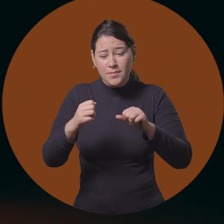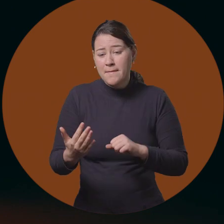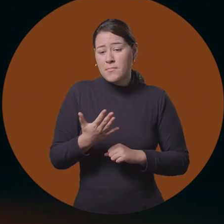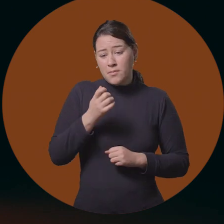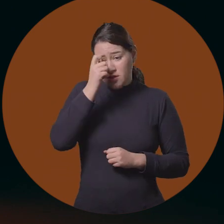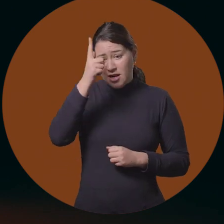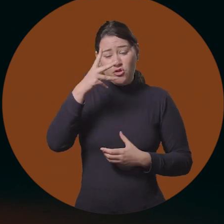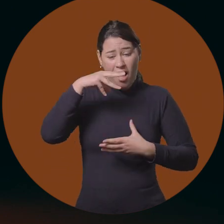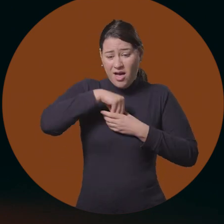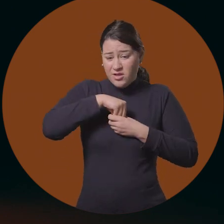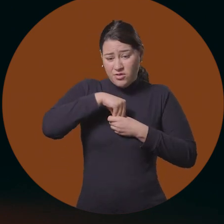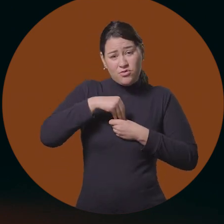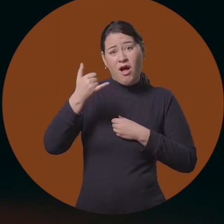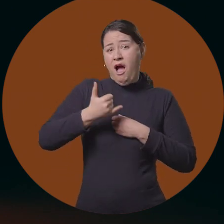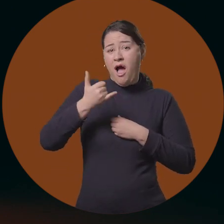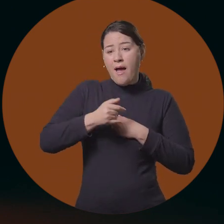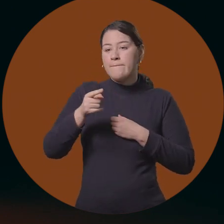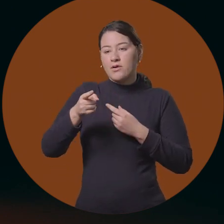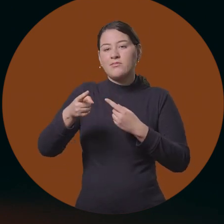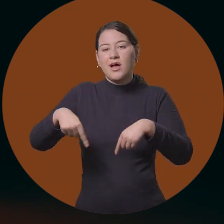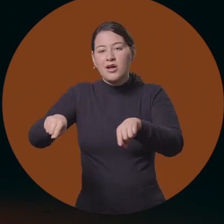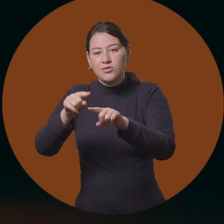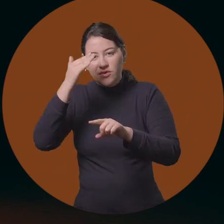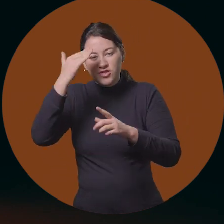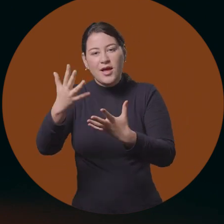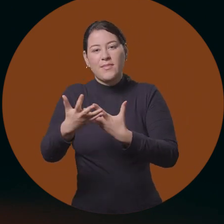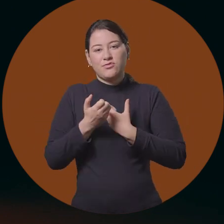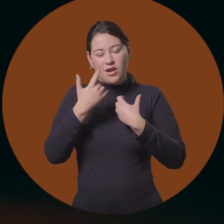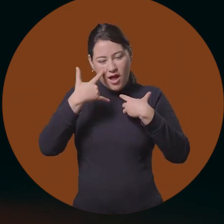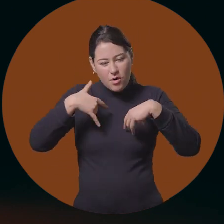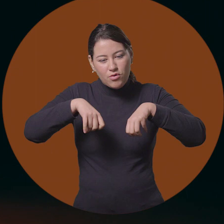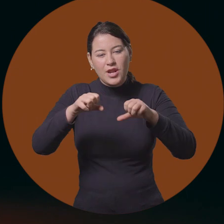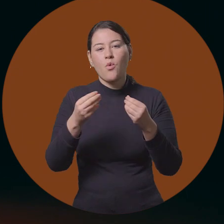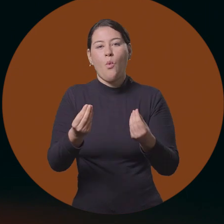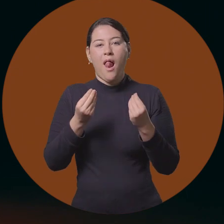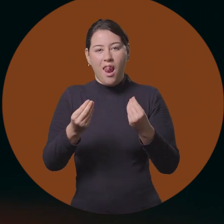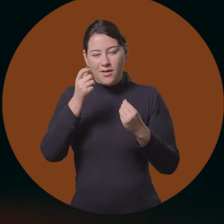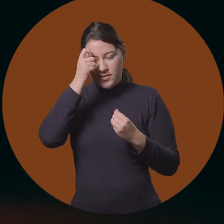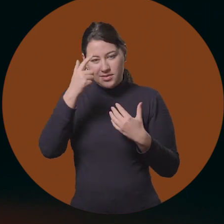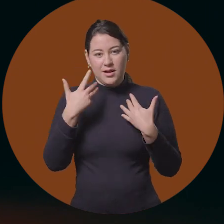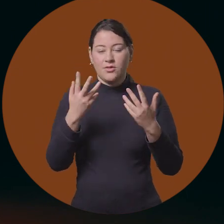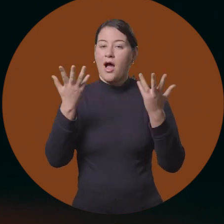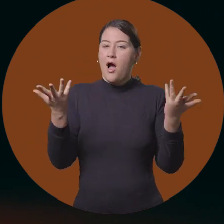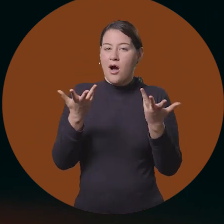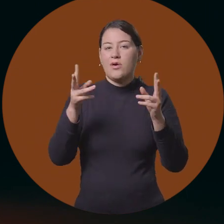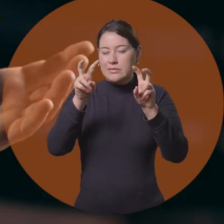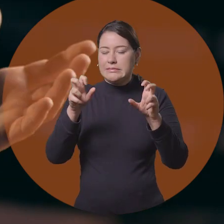Yo lo tenía el talento, digamos, pero ellos me ayudaron a encontrar cuál era. Yo creo que uno de los grandes dramas que pasa hoy